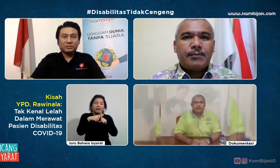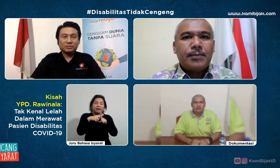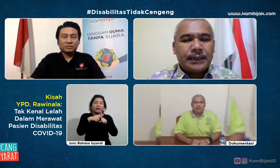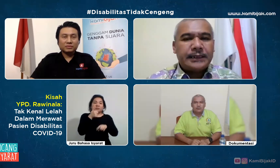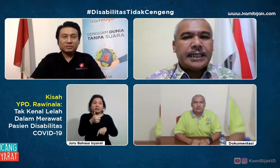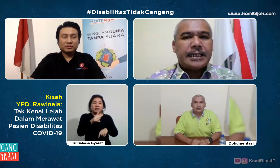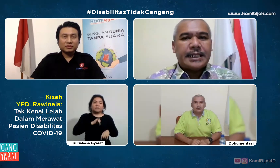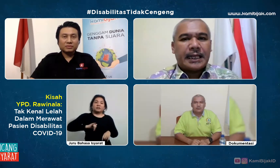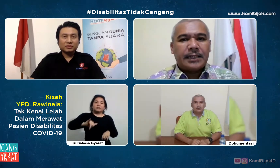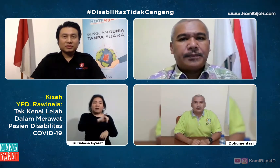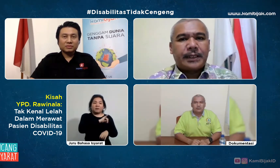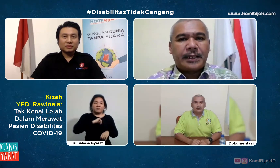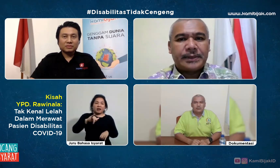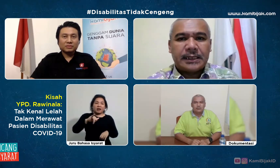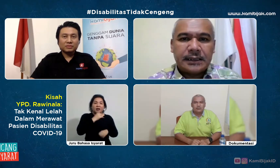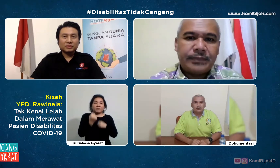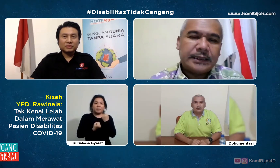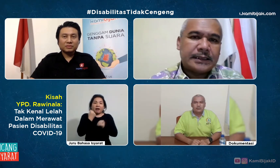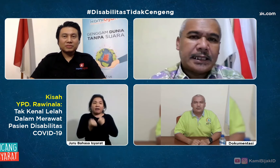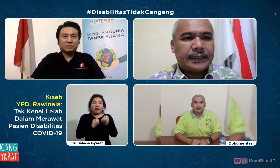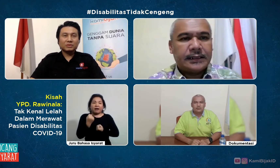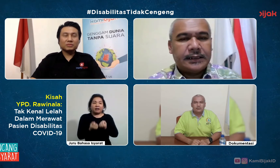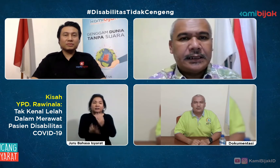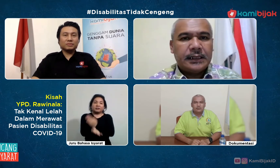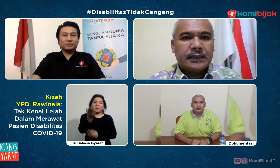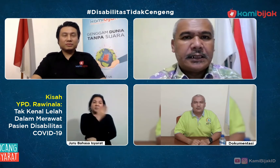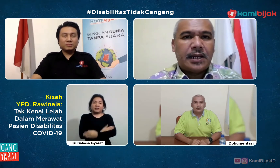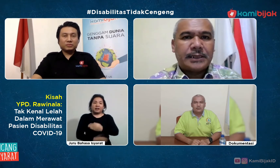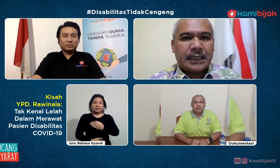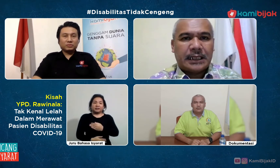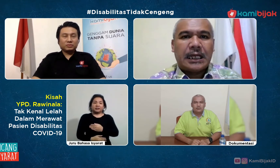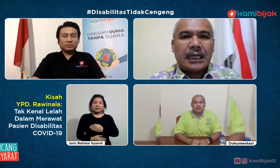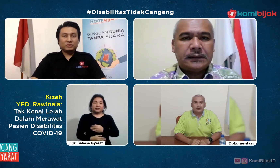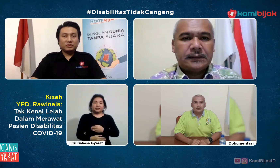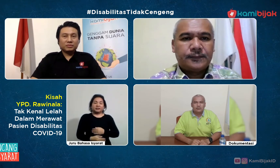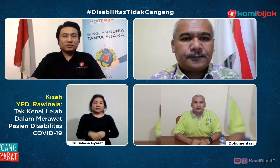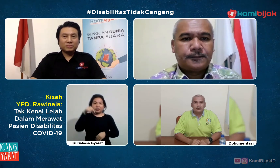memberdayakan para penyandang disabilitas yang ada di dalam masyarakat.